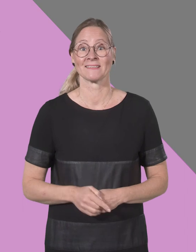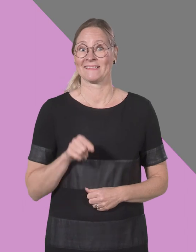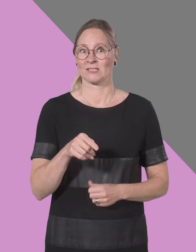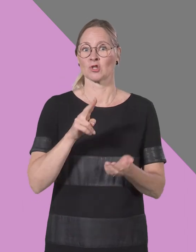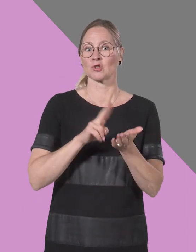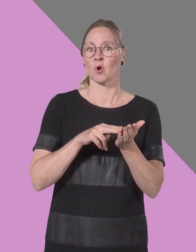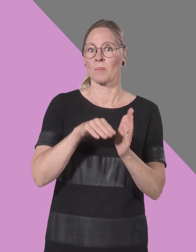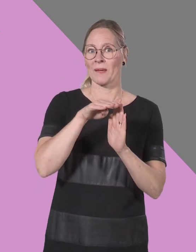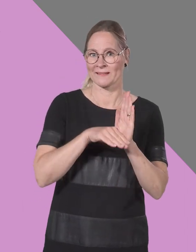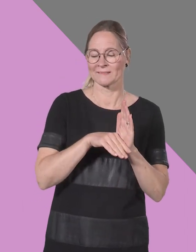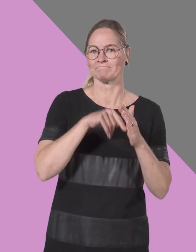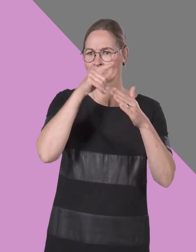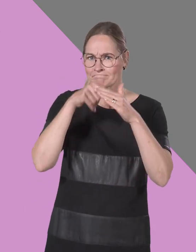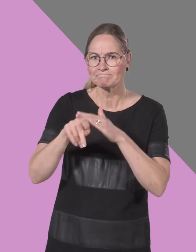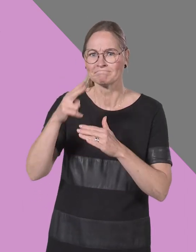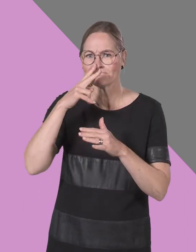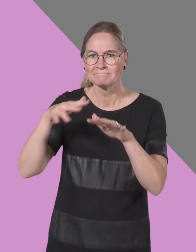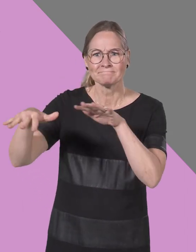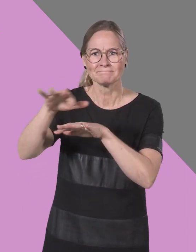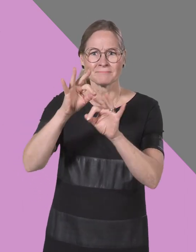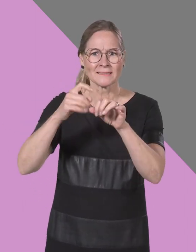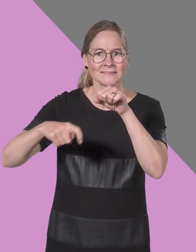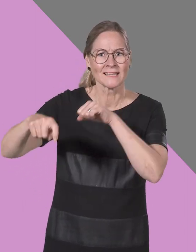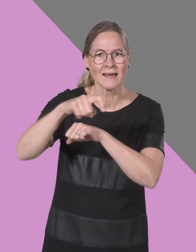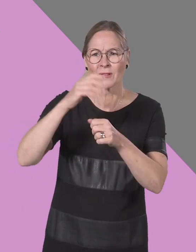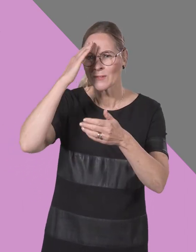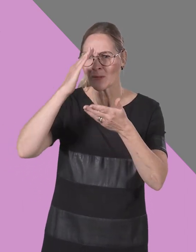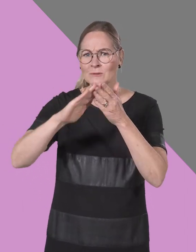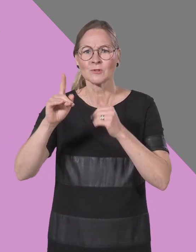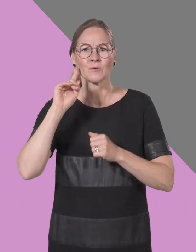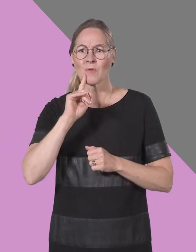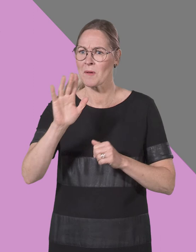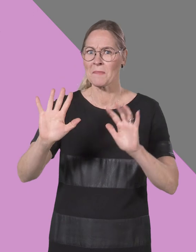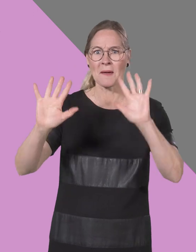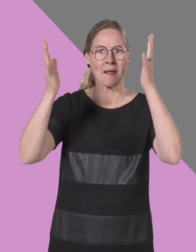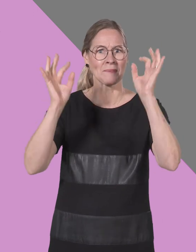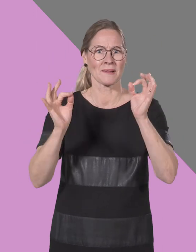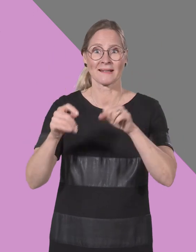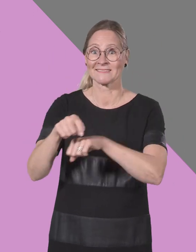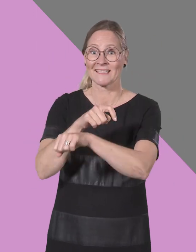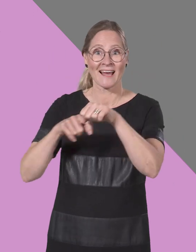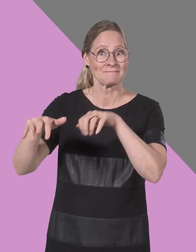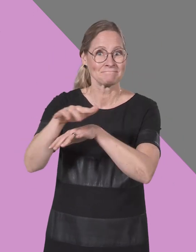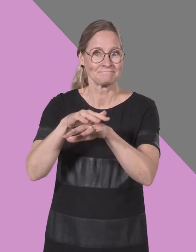Tässä dokumentissa vieraillaan Tiutisella ja tutustutaan kuurojen elämään saarella.